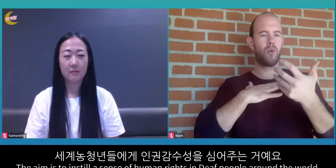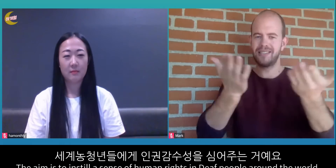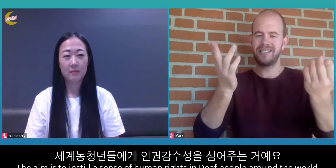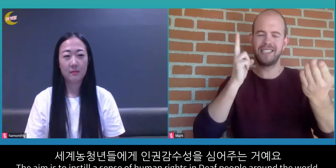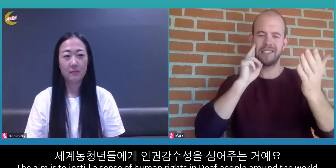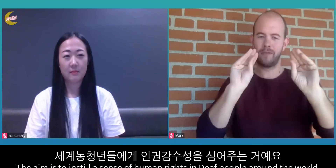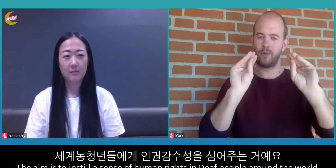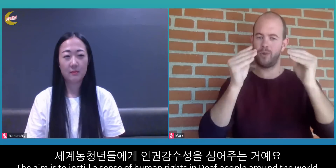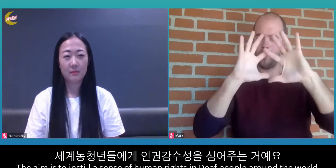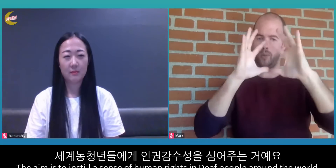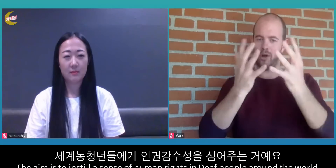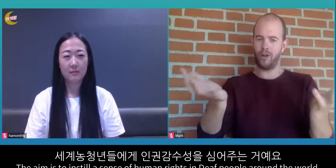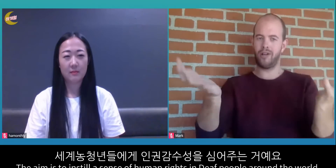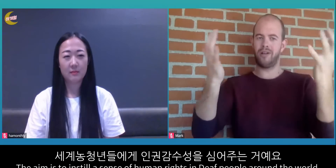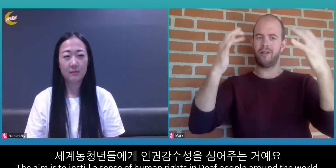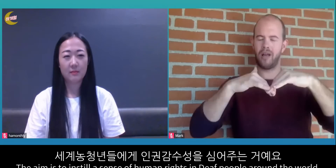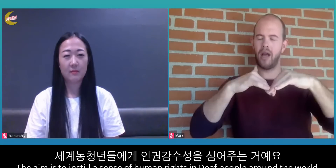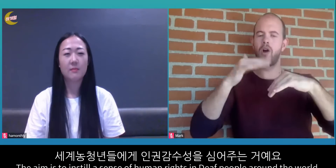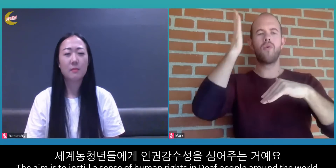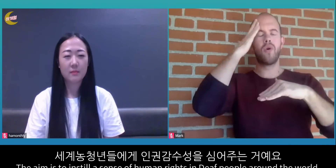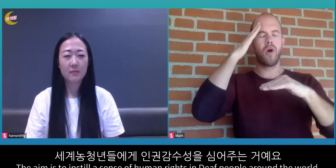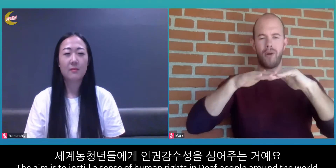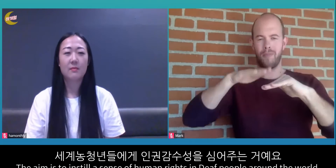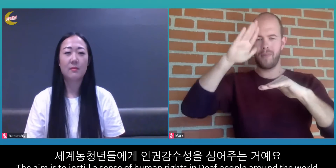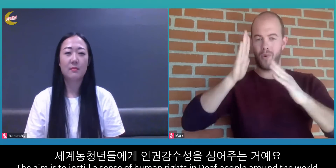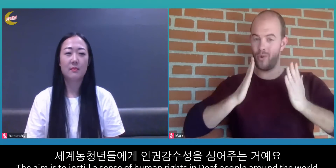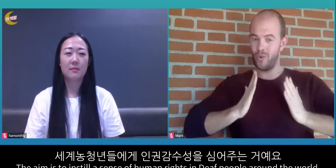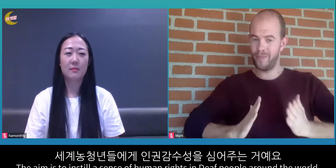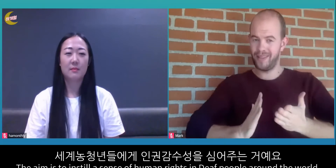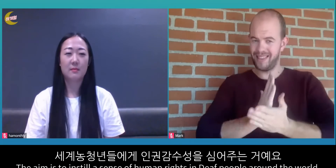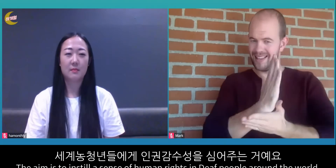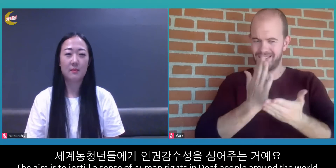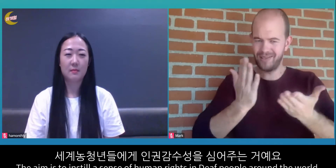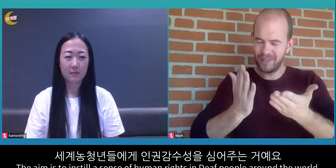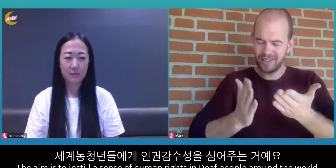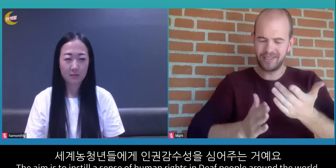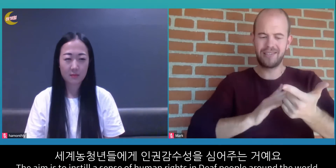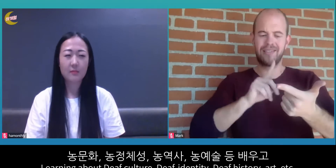その目的は、世界中のろう者に人権意識を植え付けることです。